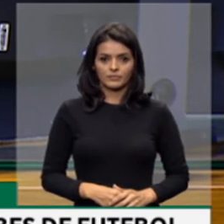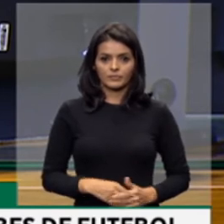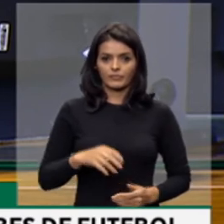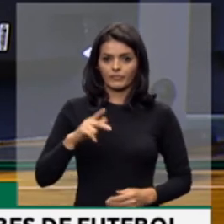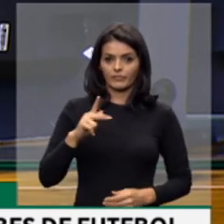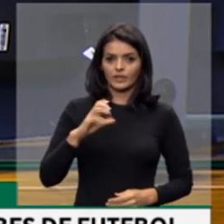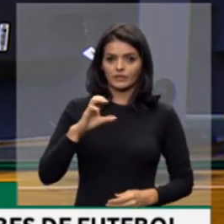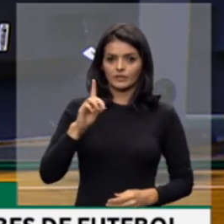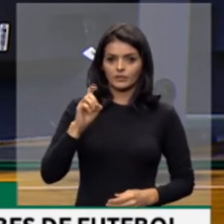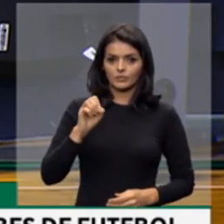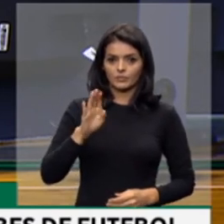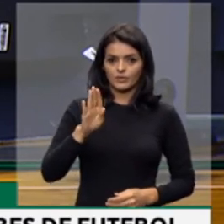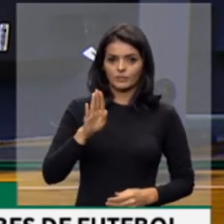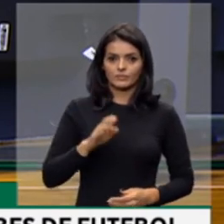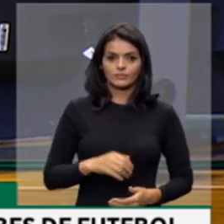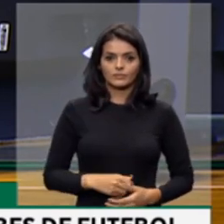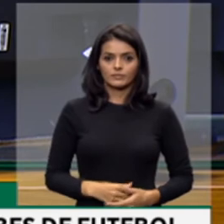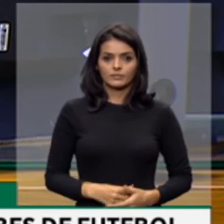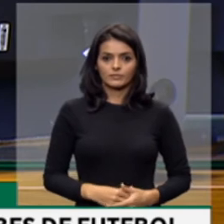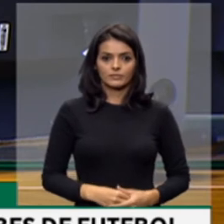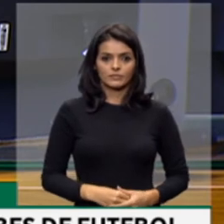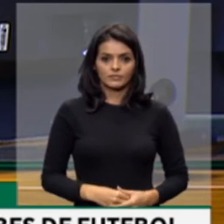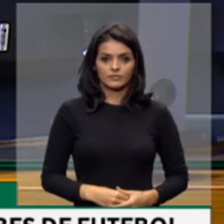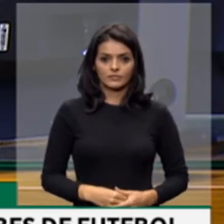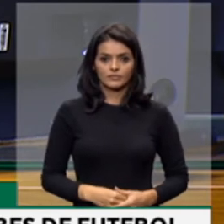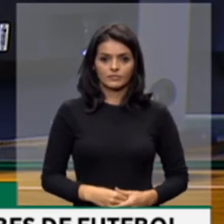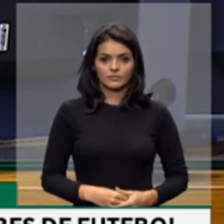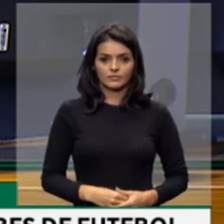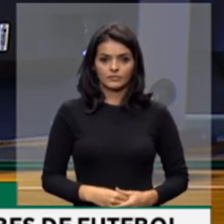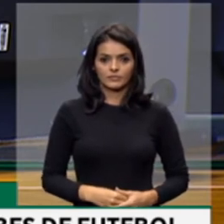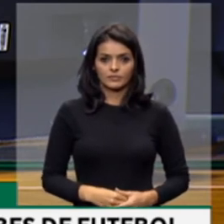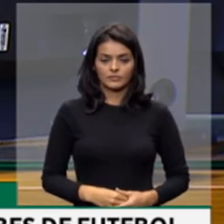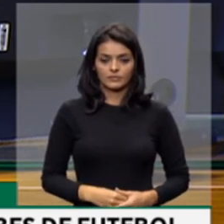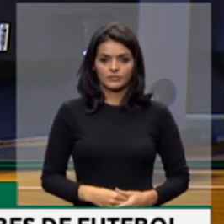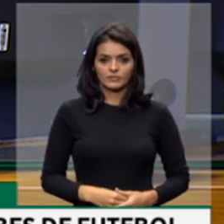[DEPUTADO]: SOLIDARIEDADE NÃO. [PRESIDENTE]: COMO